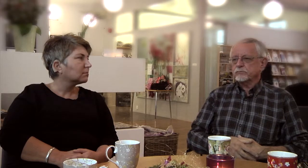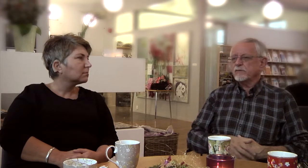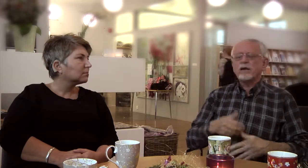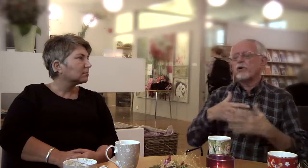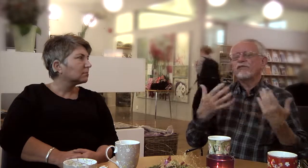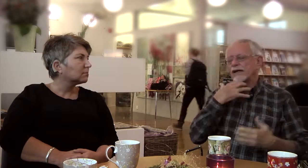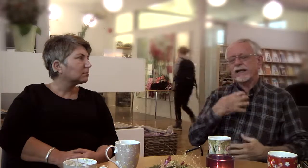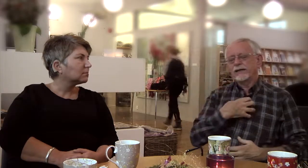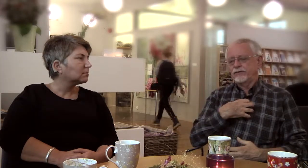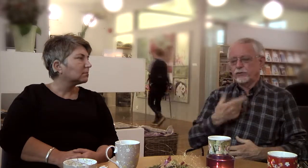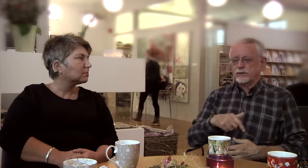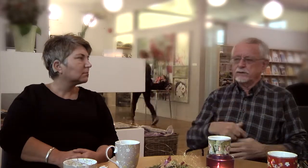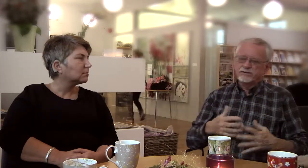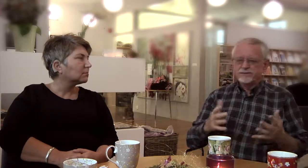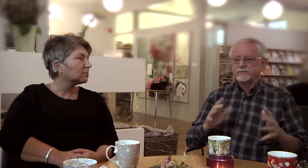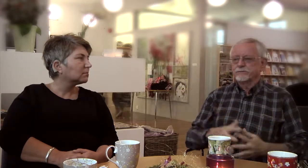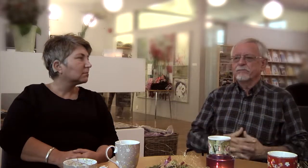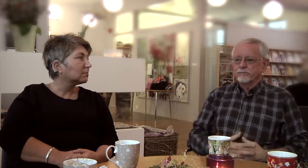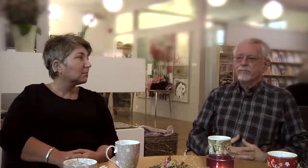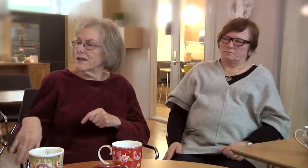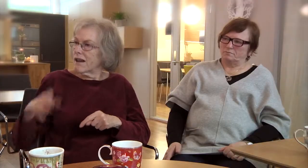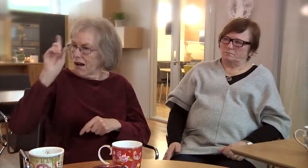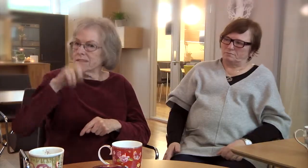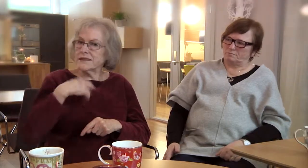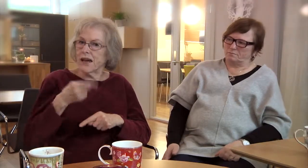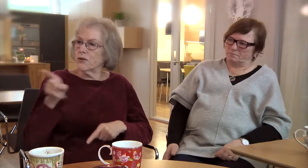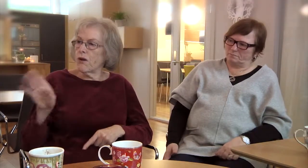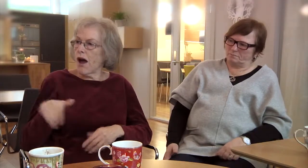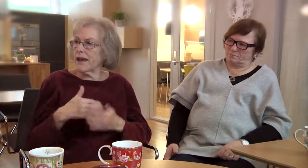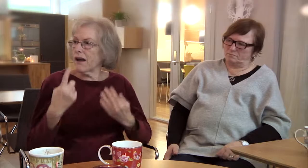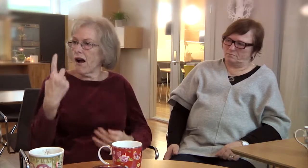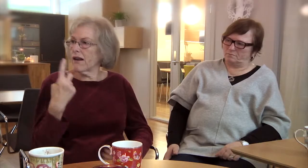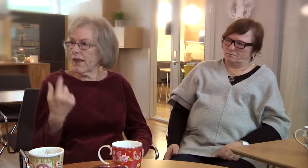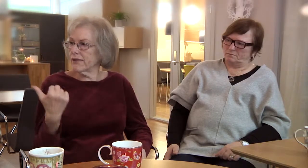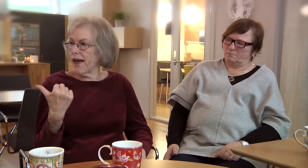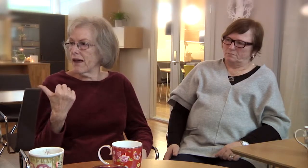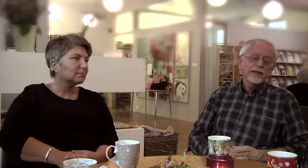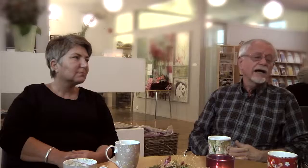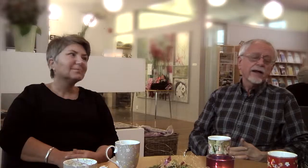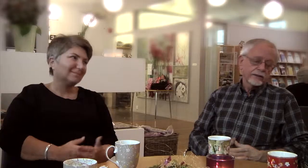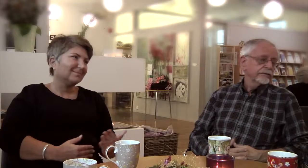Jeg ser ikke så mørkt på det som kan skje fremover. Jeg trenger ikke å være redd. Nå vet du at du ikke er alene.